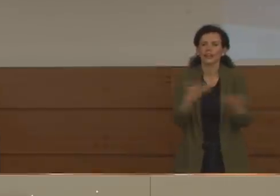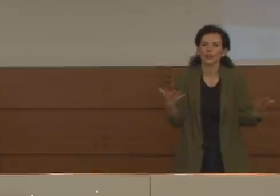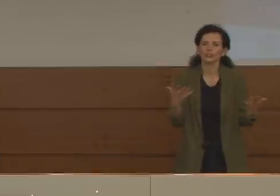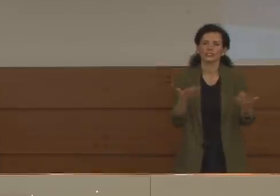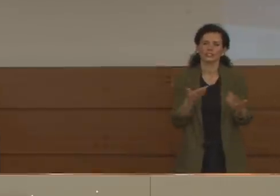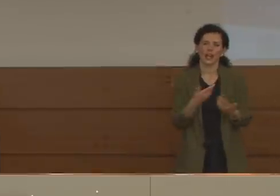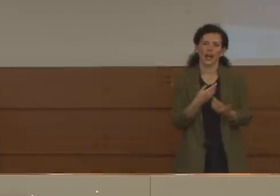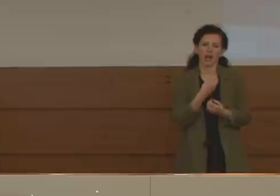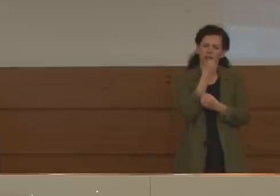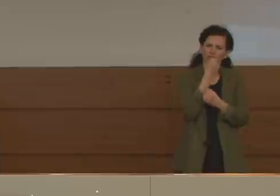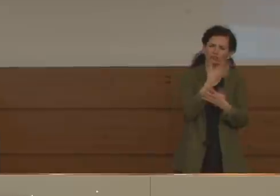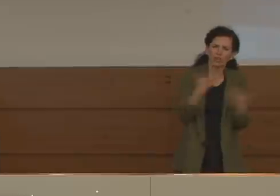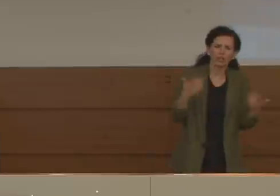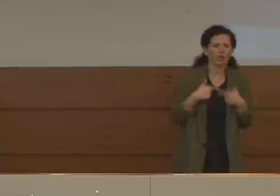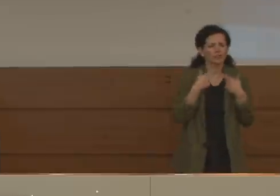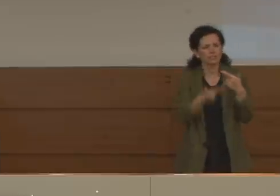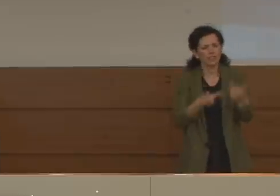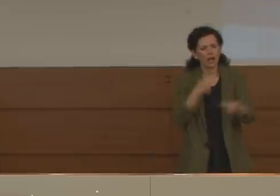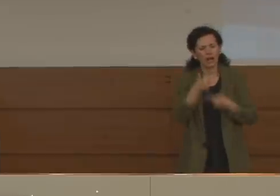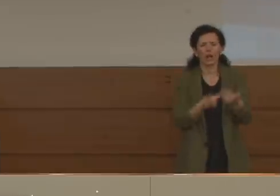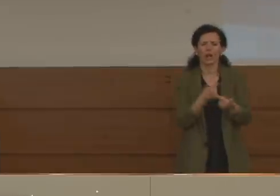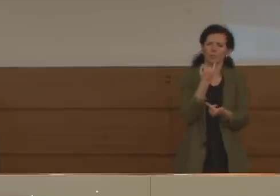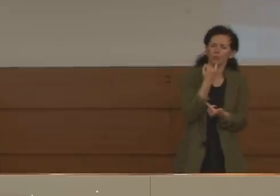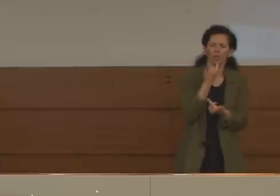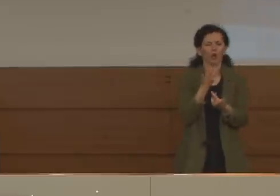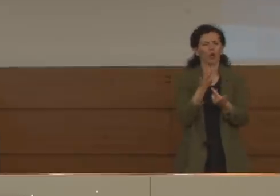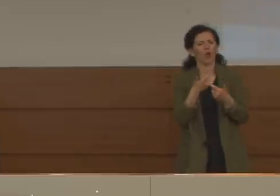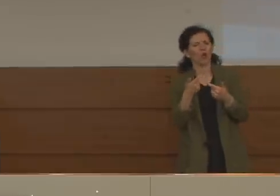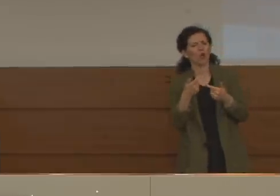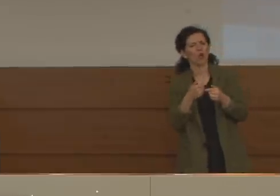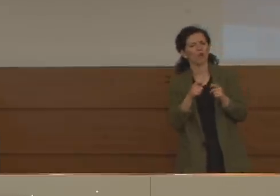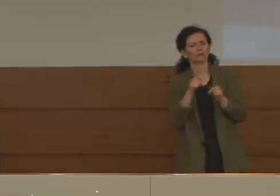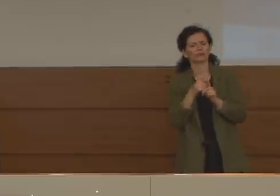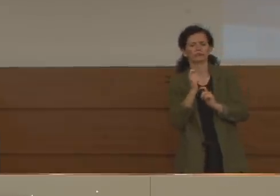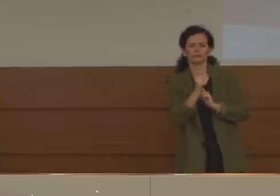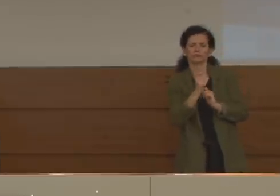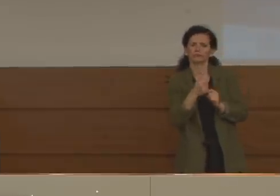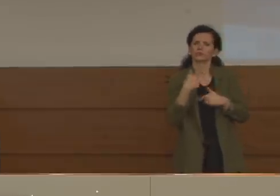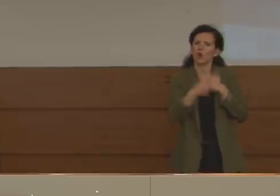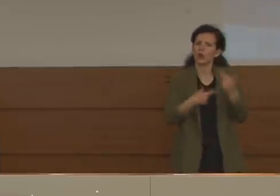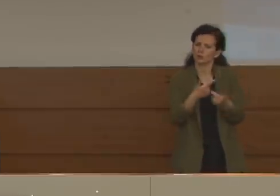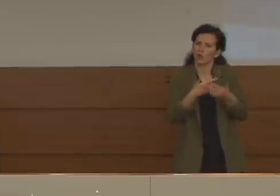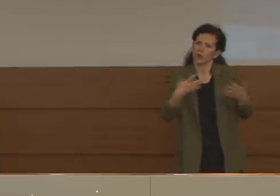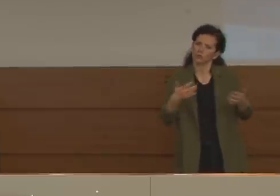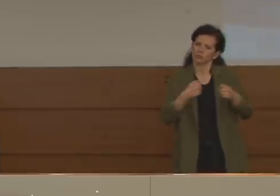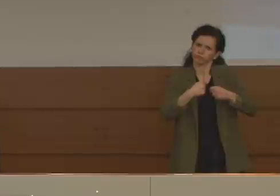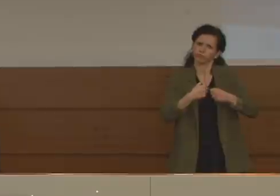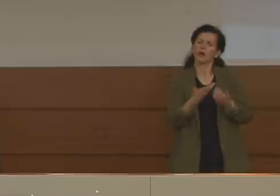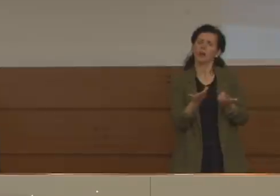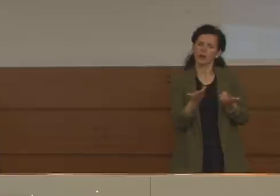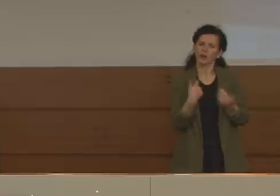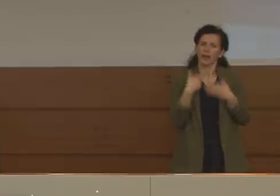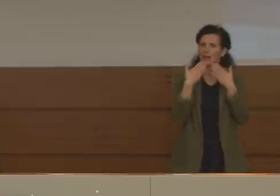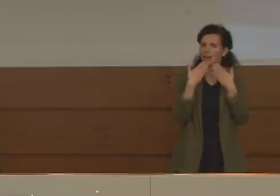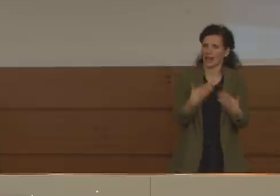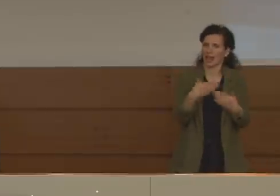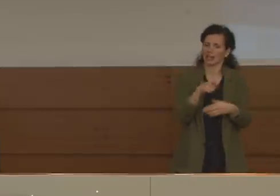Quindi ringraziamo tutti coloro i quali hanno fatto una donazione al Dipartimento. Queste risorse sono già state impiegate